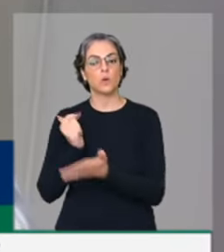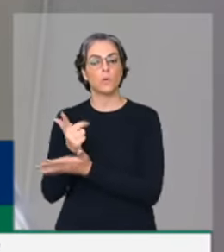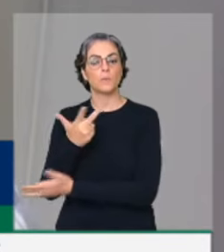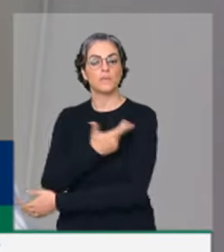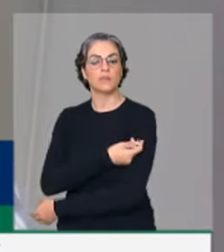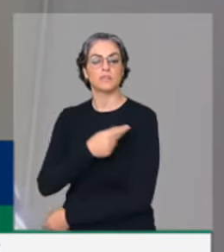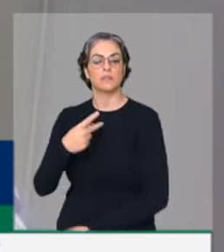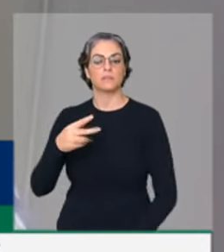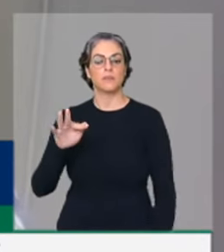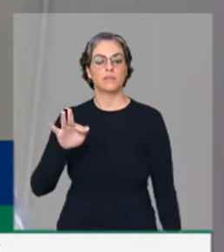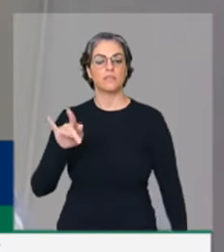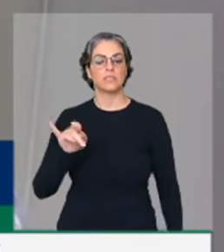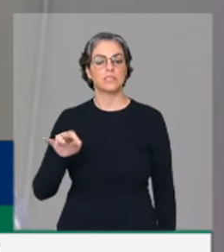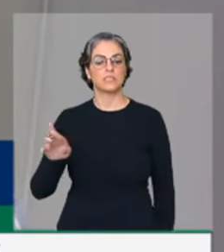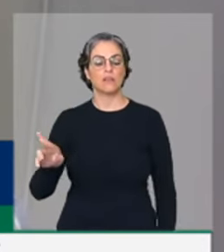ELES NÃO VÃO SER PRESOS. EU VOLTO AQUI PARA DAR UM NOME